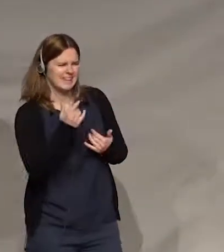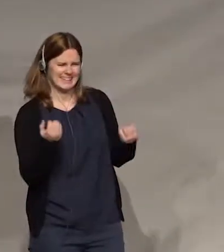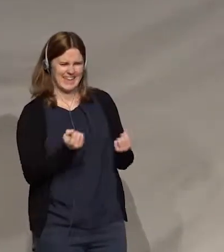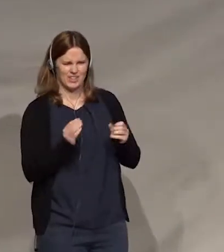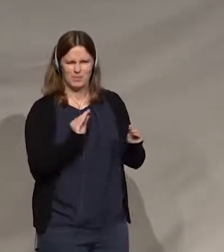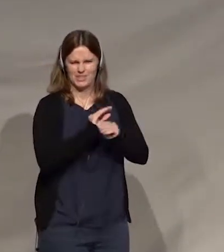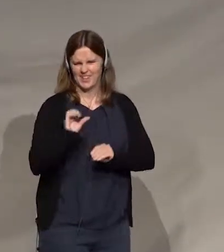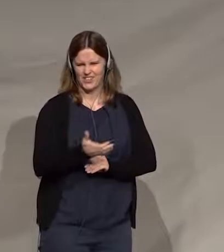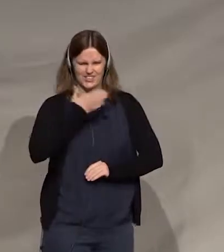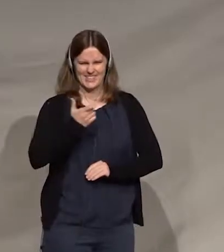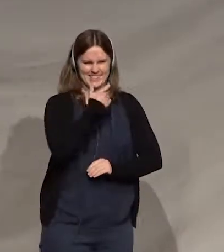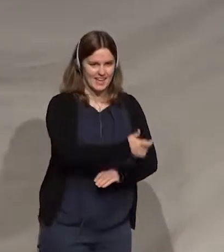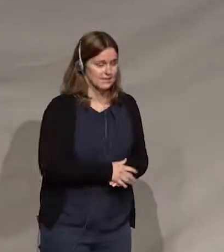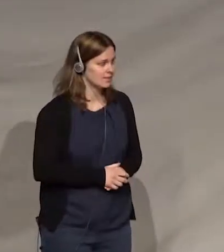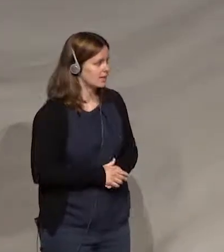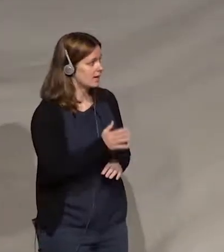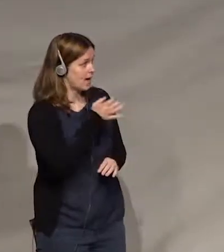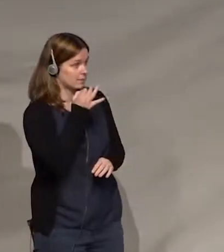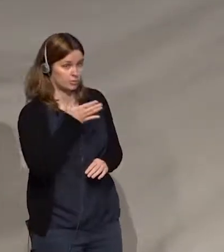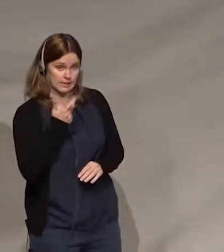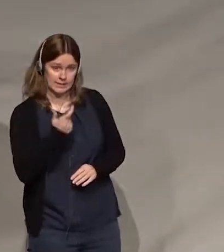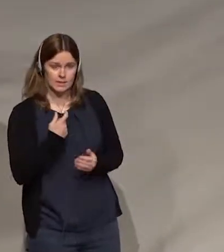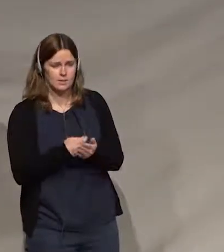Ne. Čeština vlastně není tak náročná.